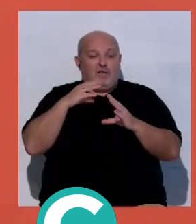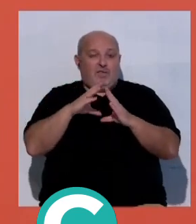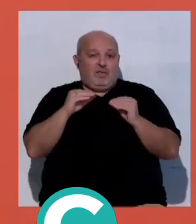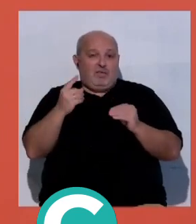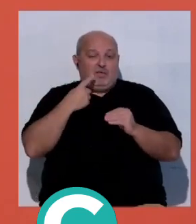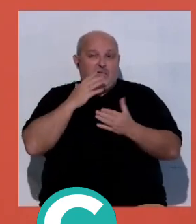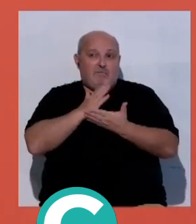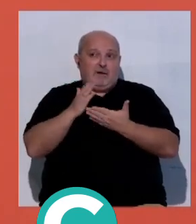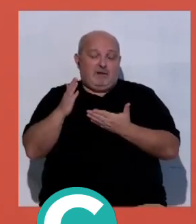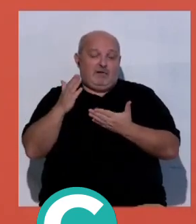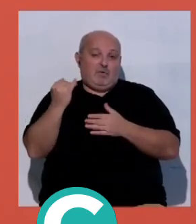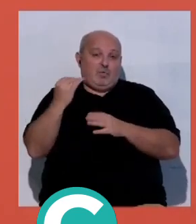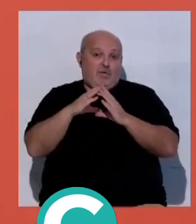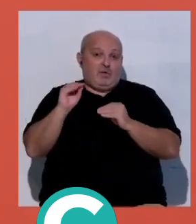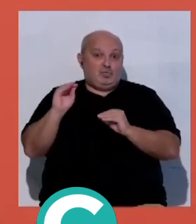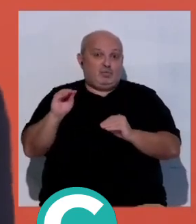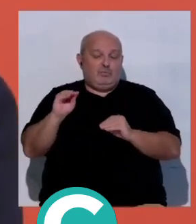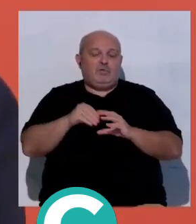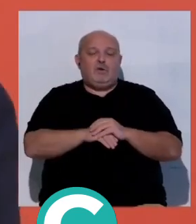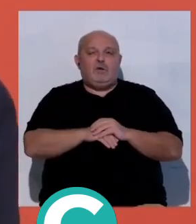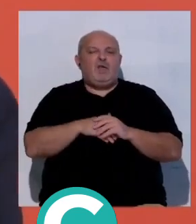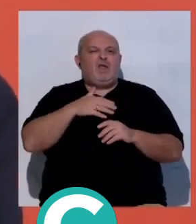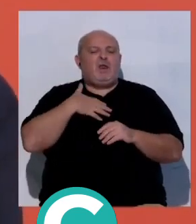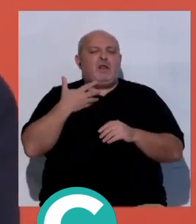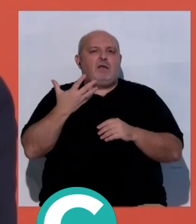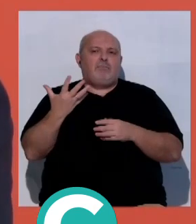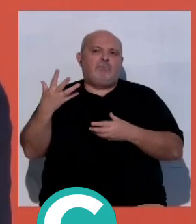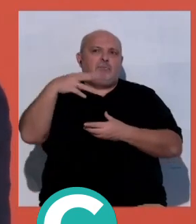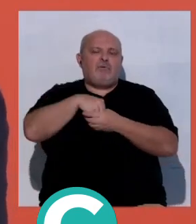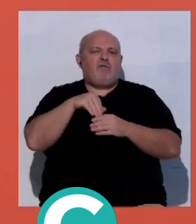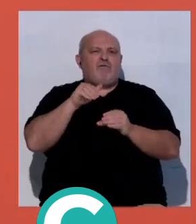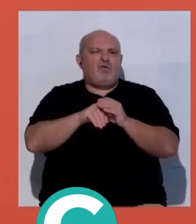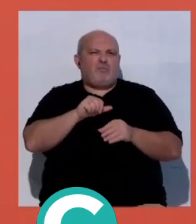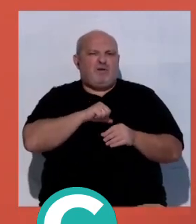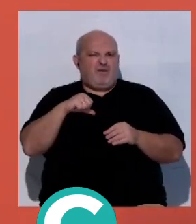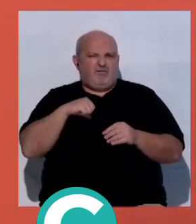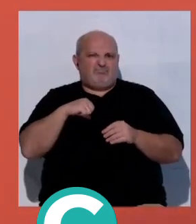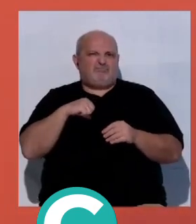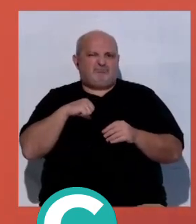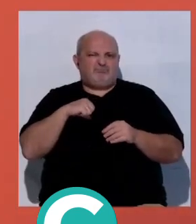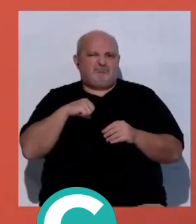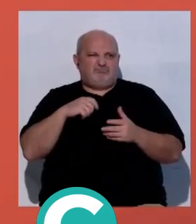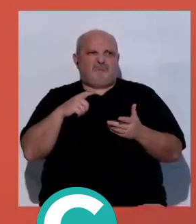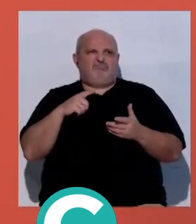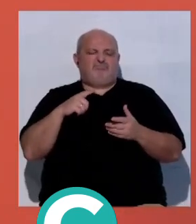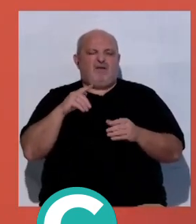por parte de la junta de Andalucía quieren incluir fondos privados quieren incluir fondos